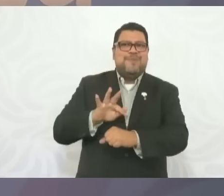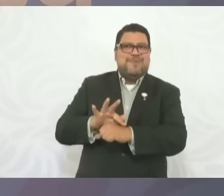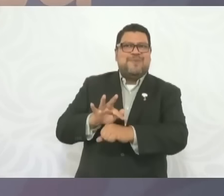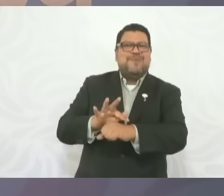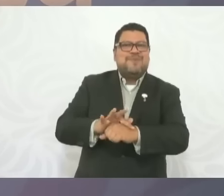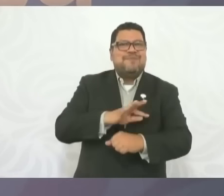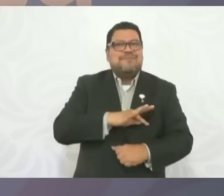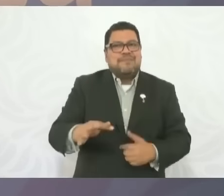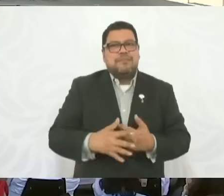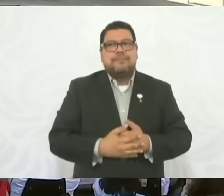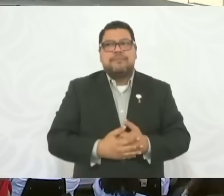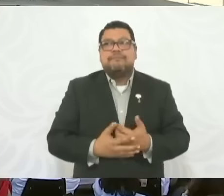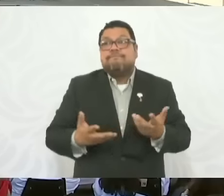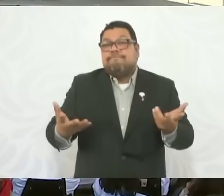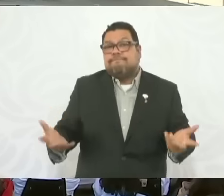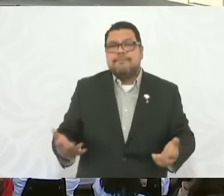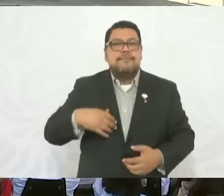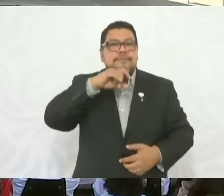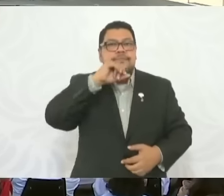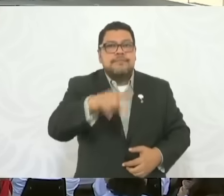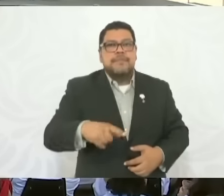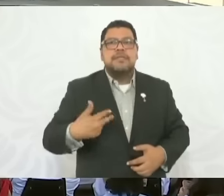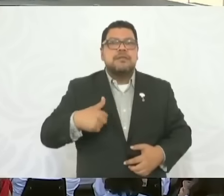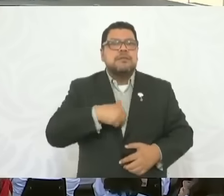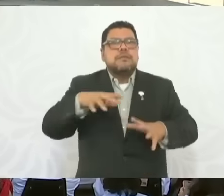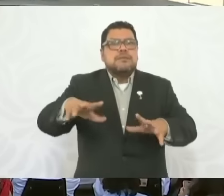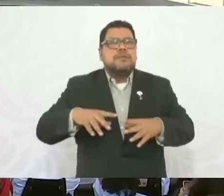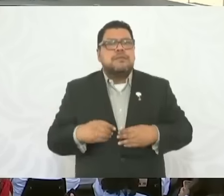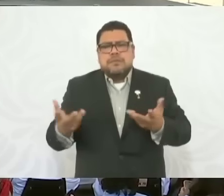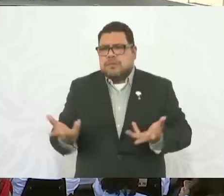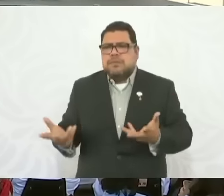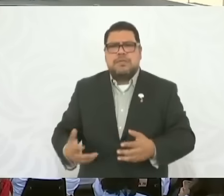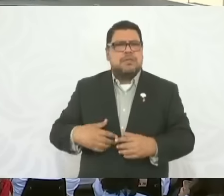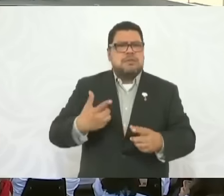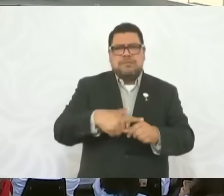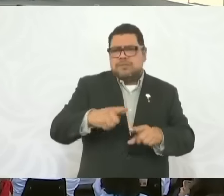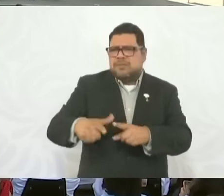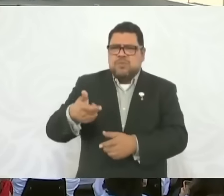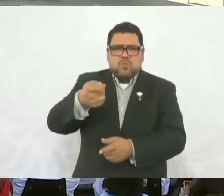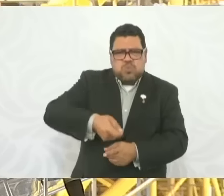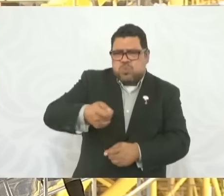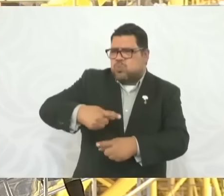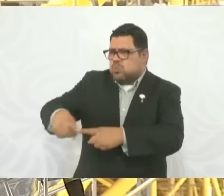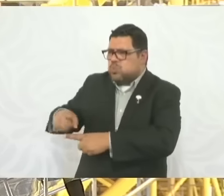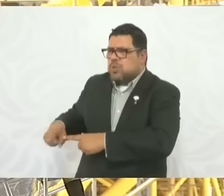nacional. También se han recuperado plantas de fertilizantes para fortalecer el campo mexicano